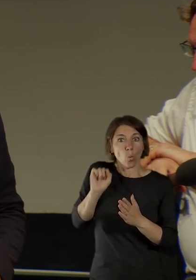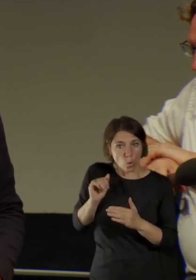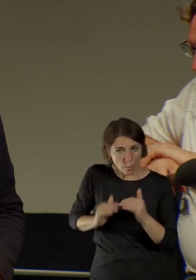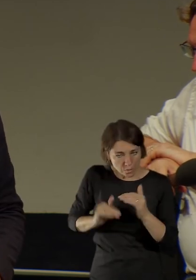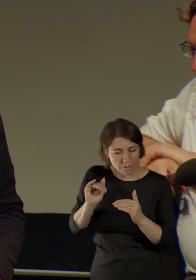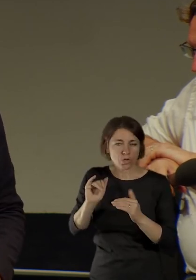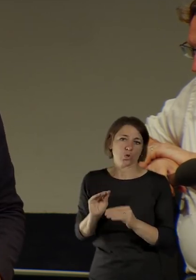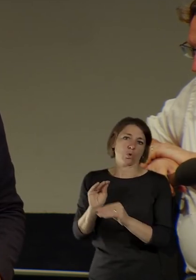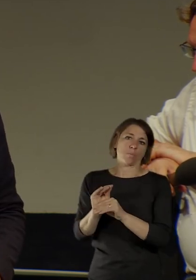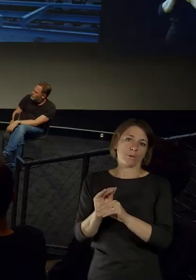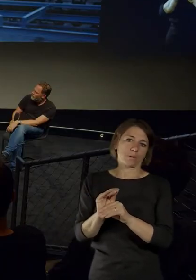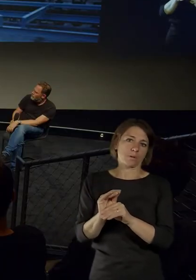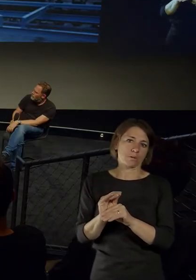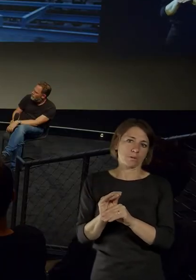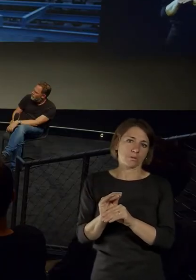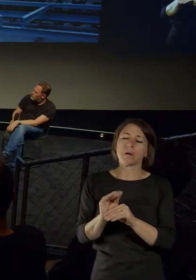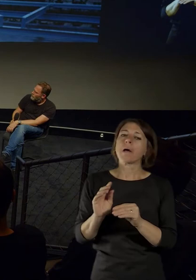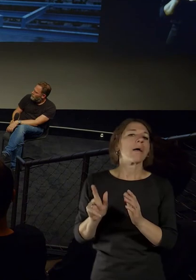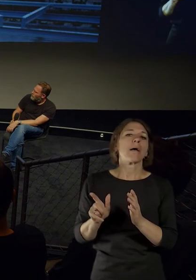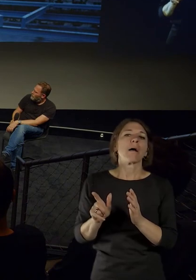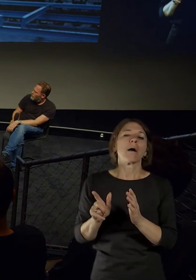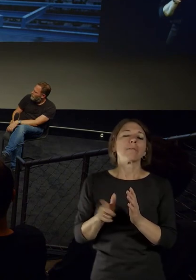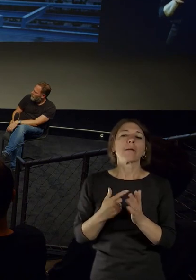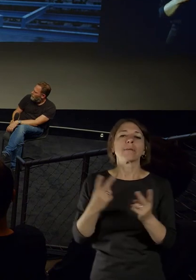Takže to není jako grid na Manhattanu. My jsme dostávali často dotazy na to,